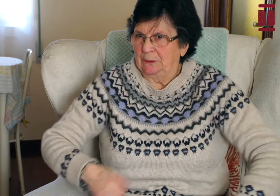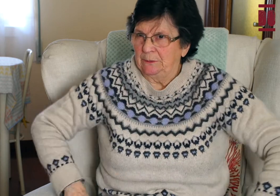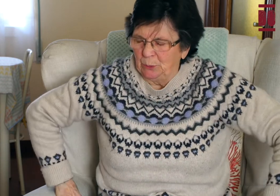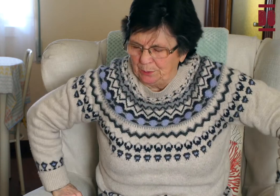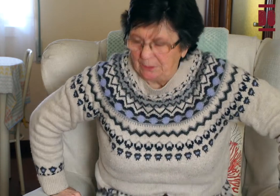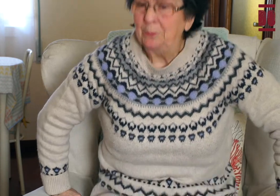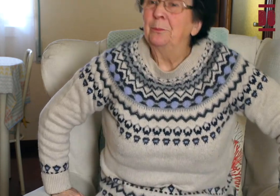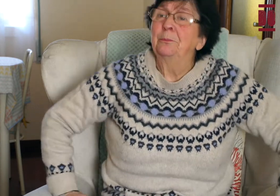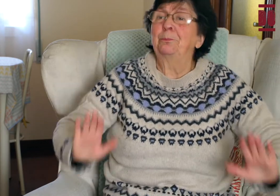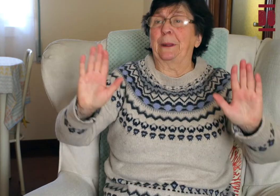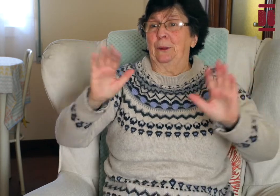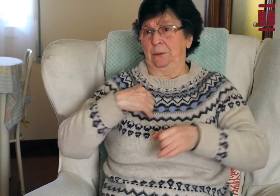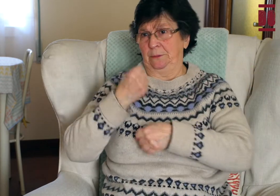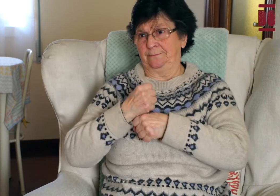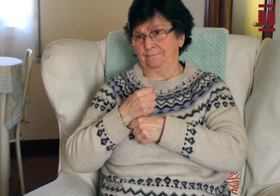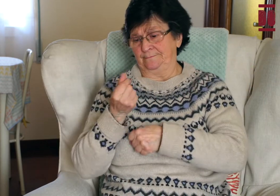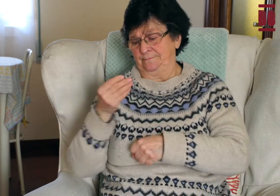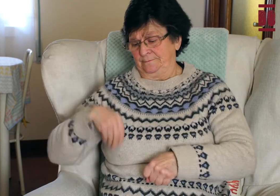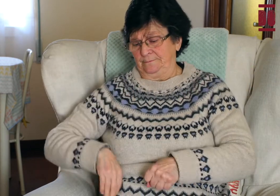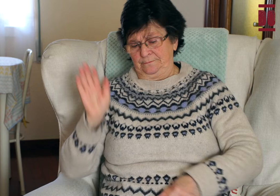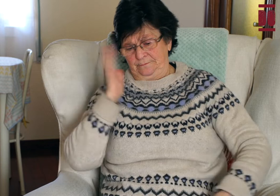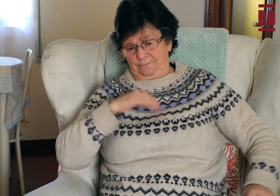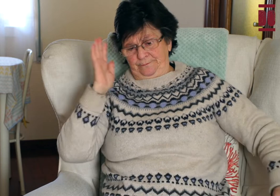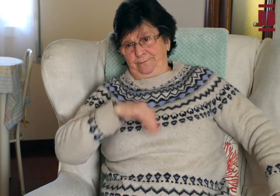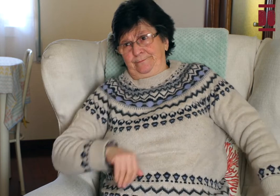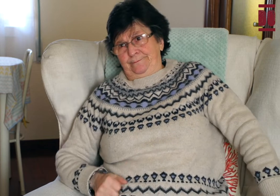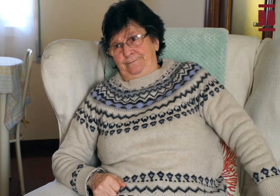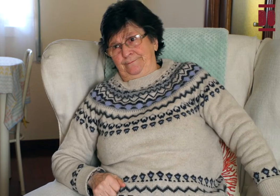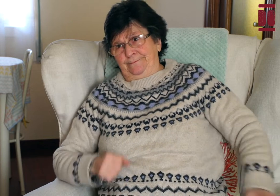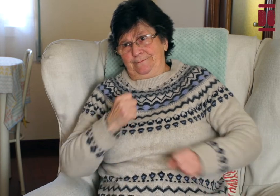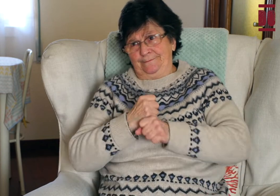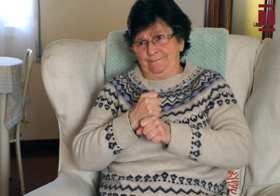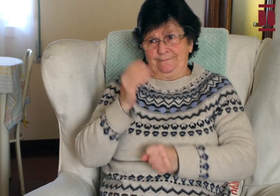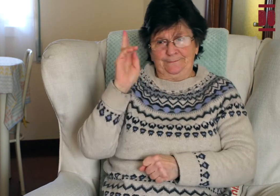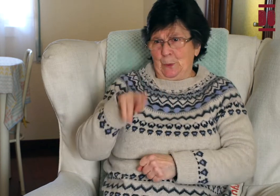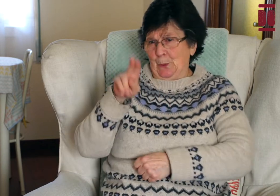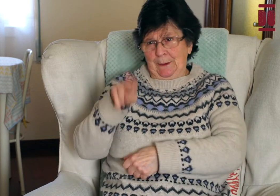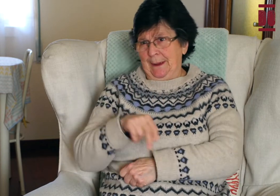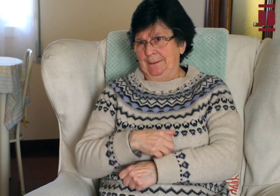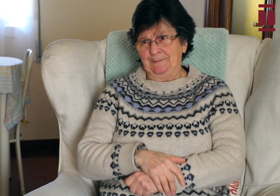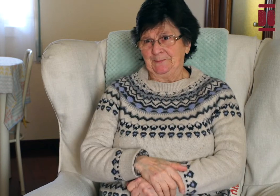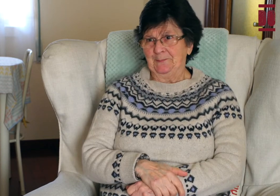¡Y muy bien!, pero nunca como un trabajo remunerado, nunca.